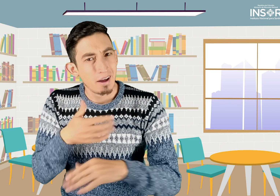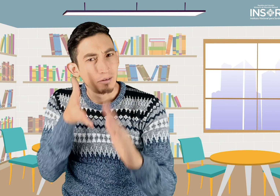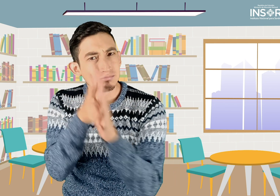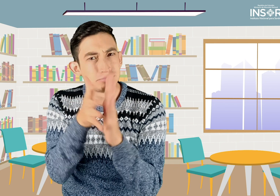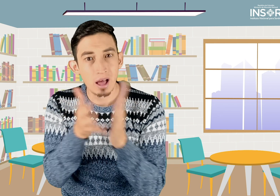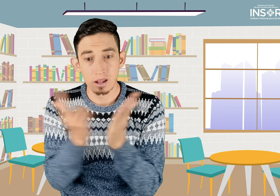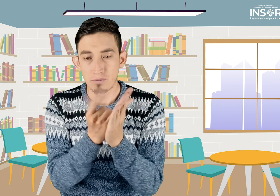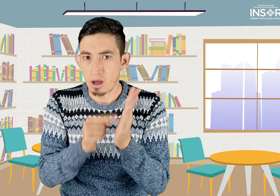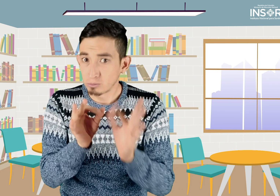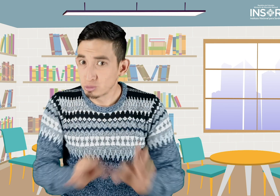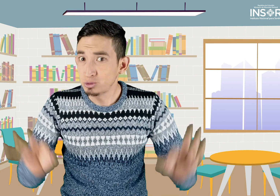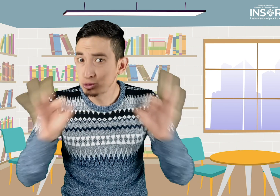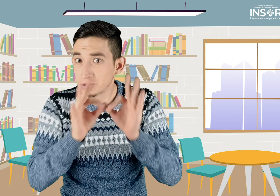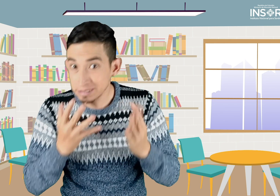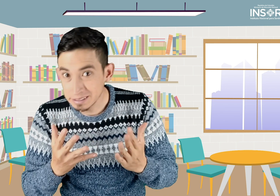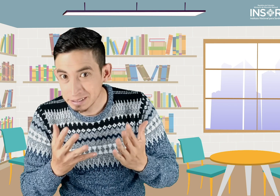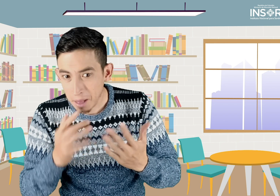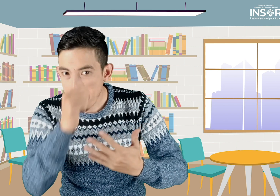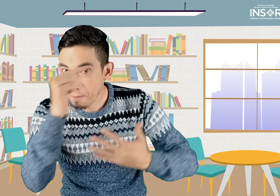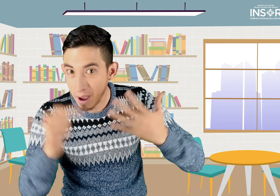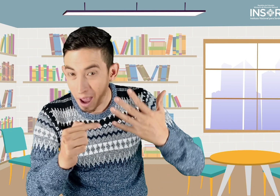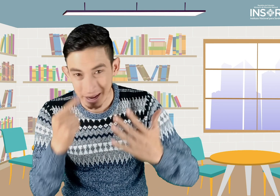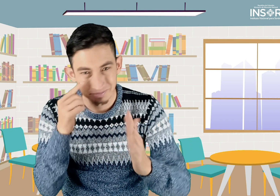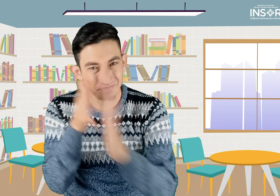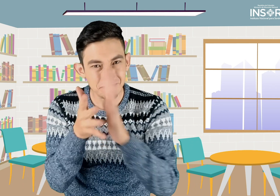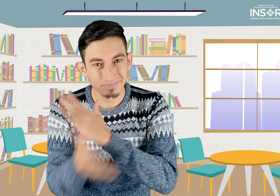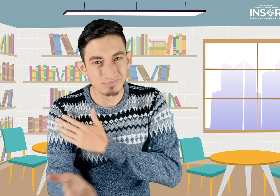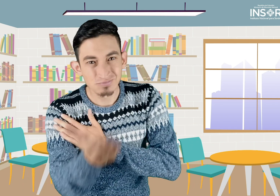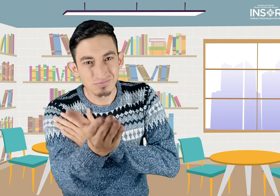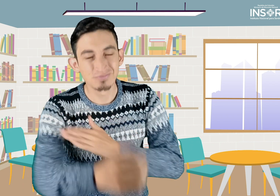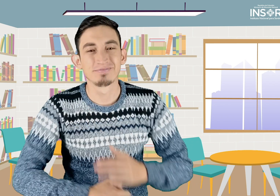Ahora, les contaré cinco razones por las que los libros son importantes. ¡Veamoslas!